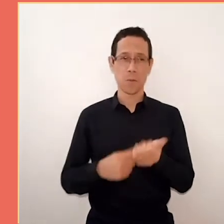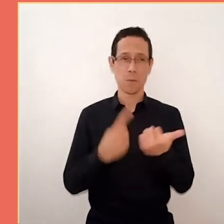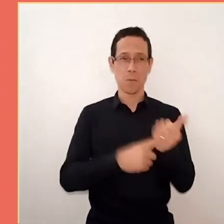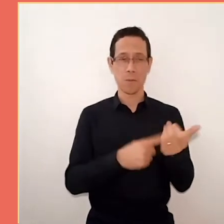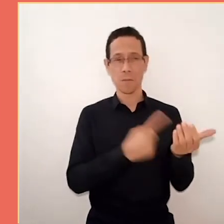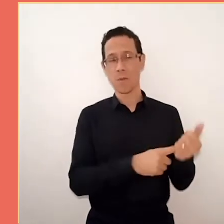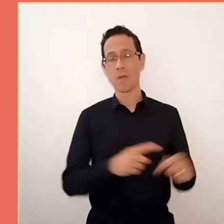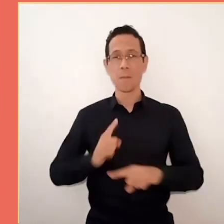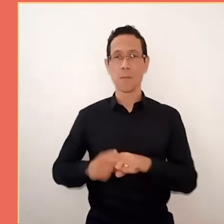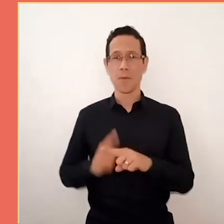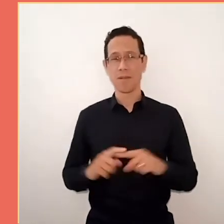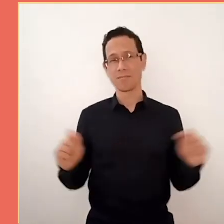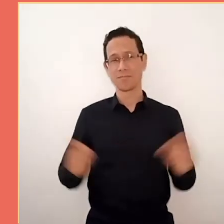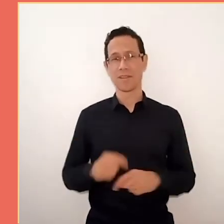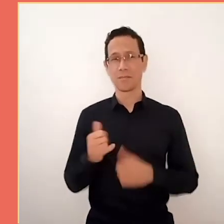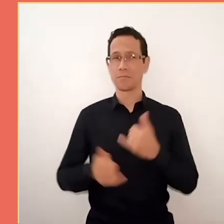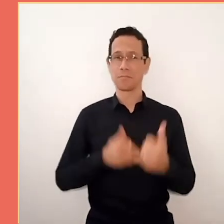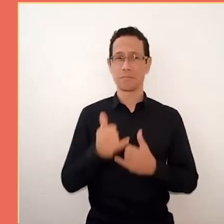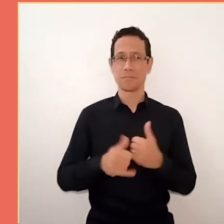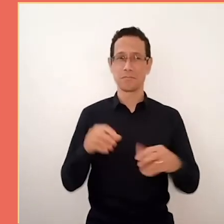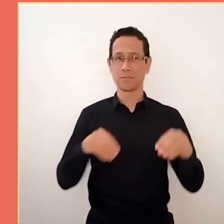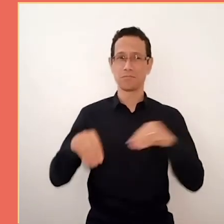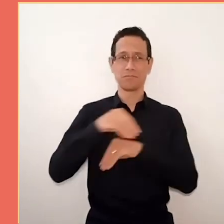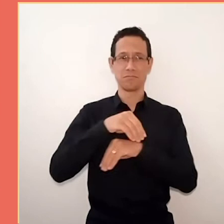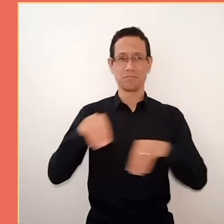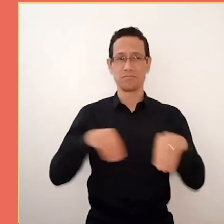brincar com ela, mexer, não é sempre dessa forma que acontece,